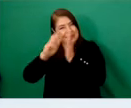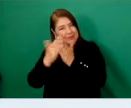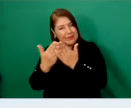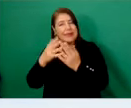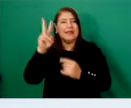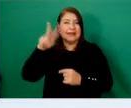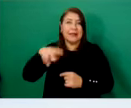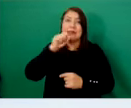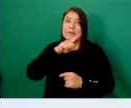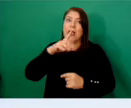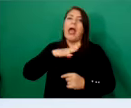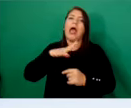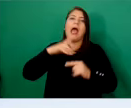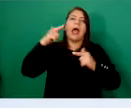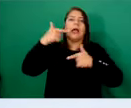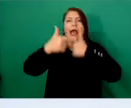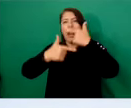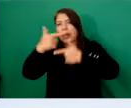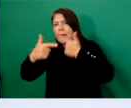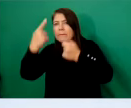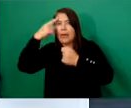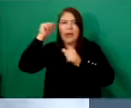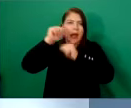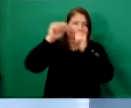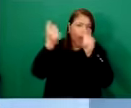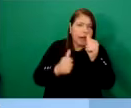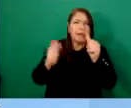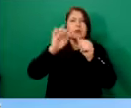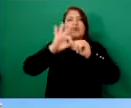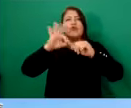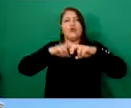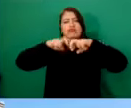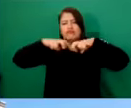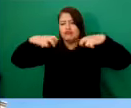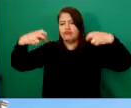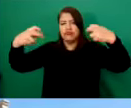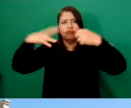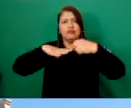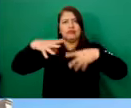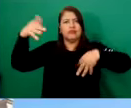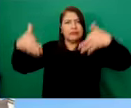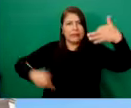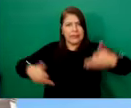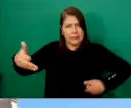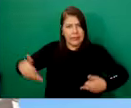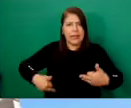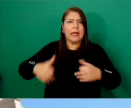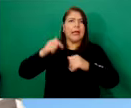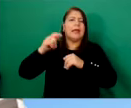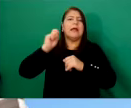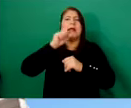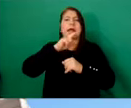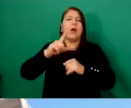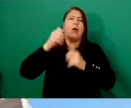variedad de galerías de arte, un anfiteatro románico abierto, un teatro dramático, una